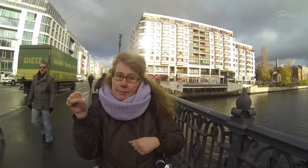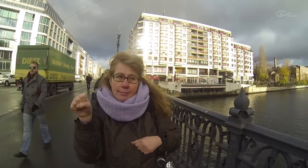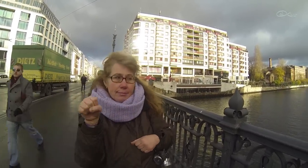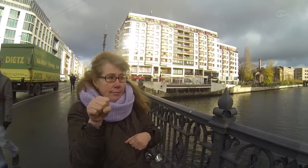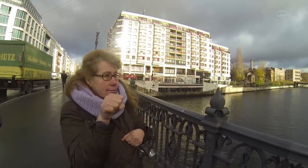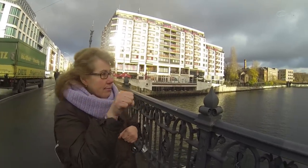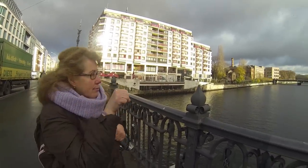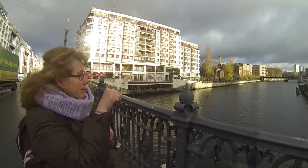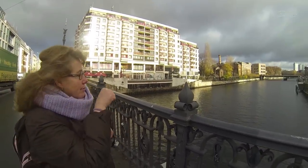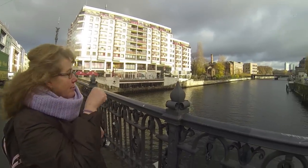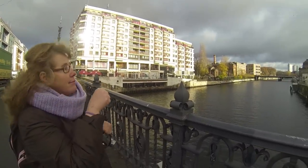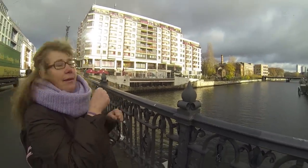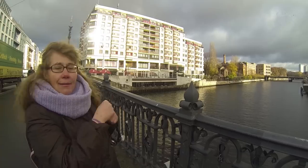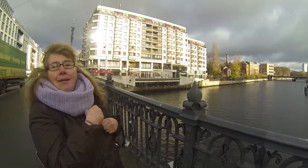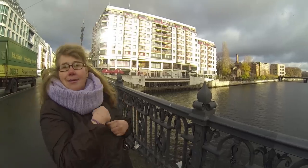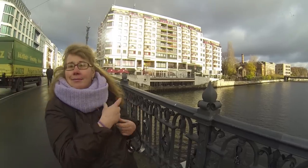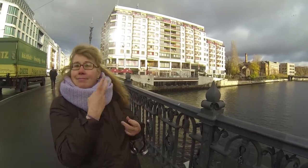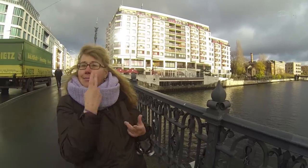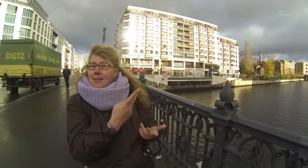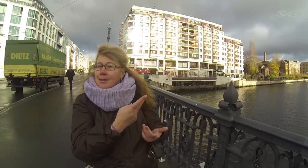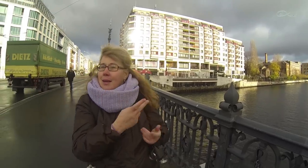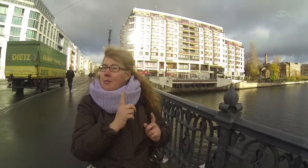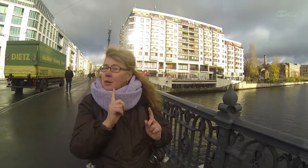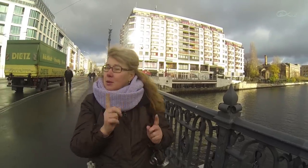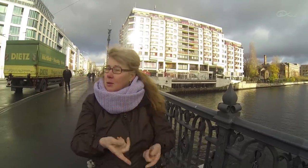Ich muss meinen Kopf bewegen und bewusst hinschauen, dann kann ich es sehen, sonst nicht.